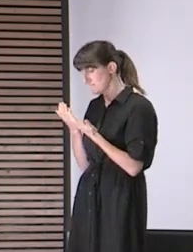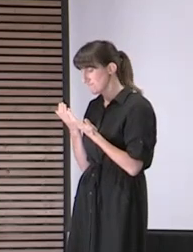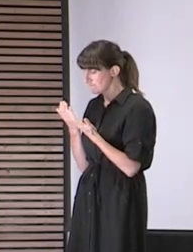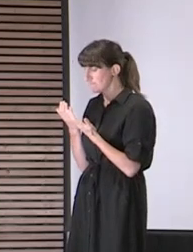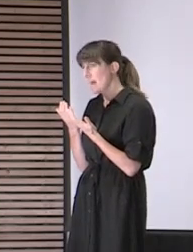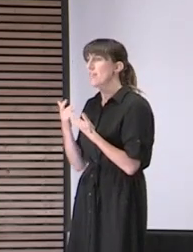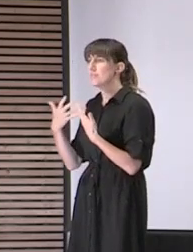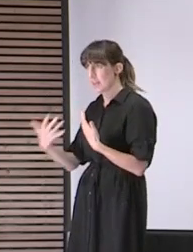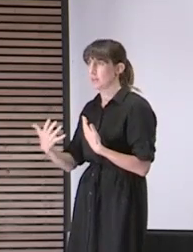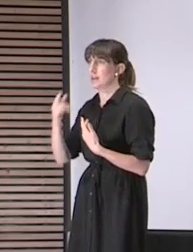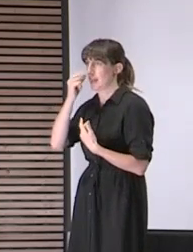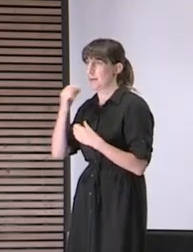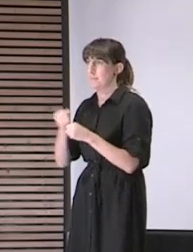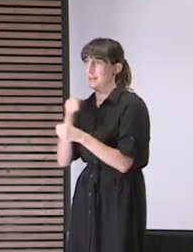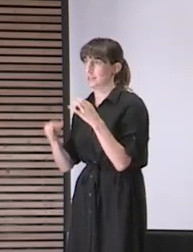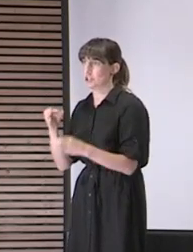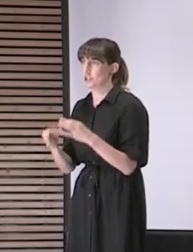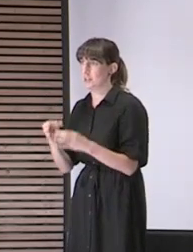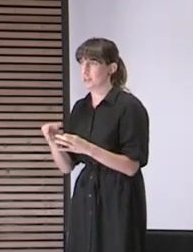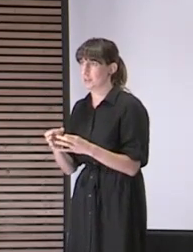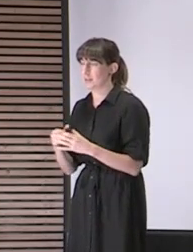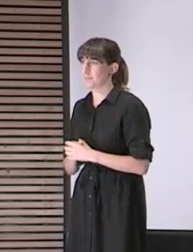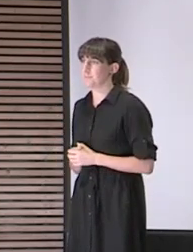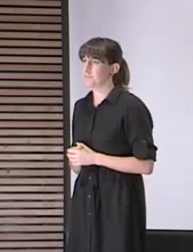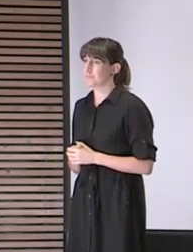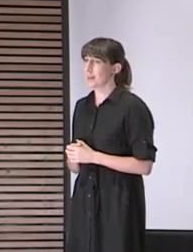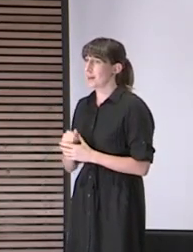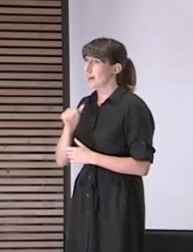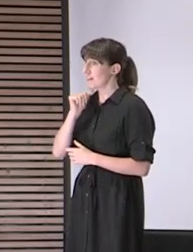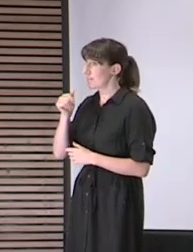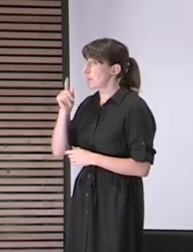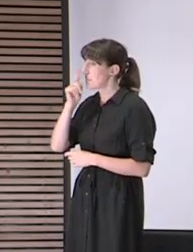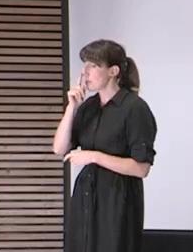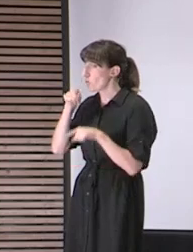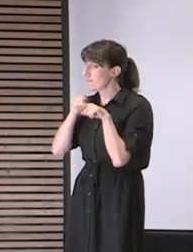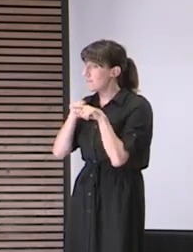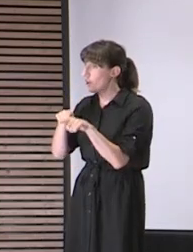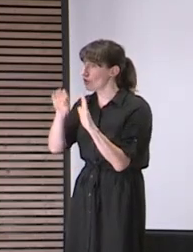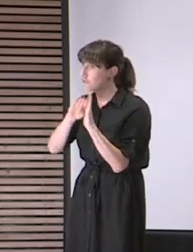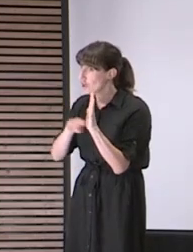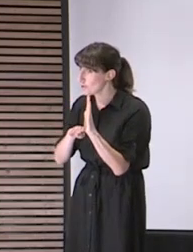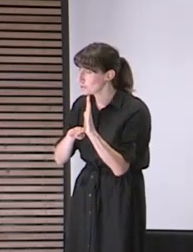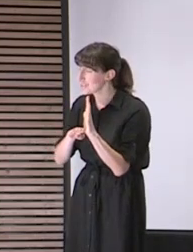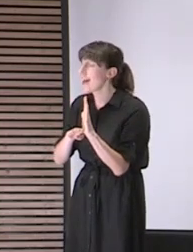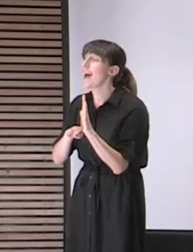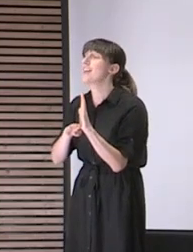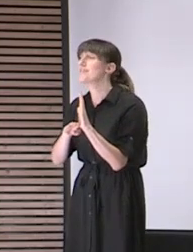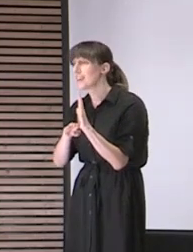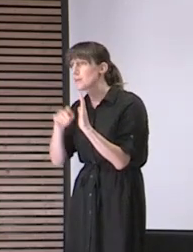tenemos que confiar en los datos